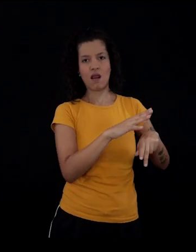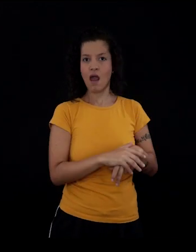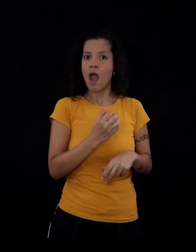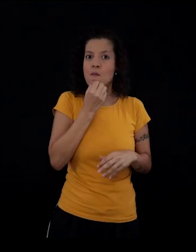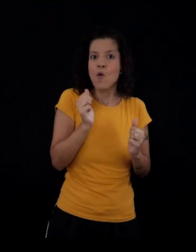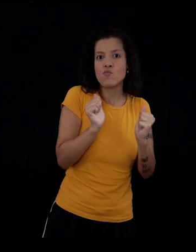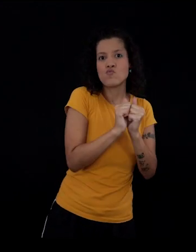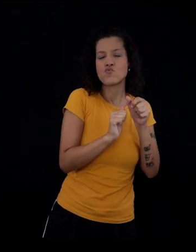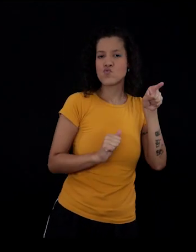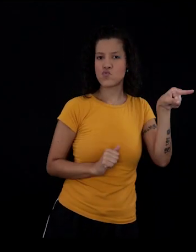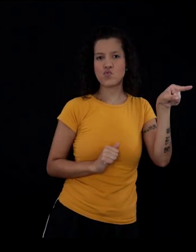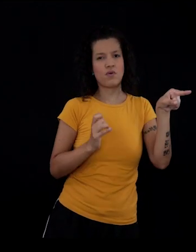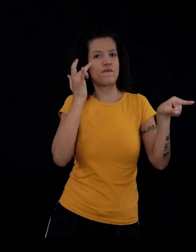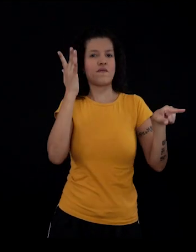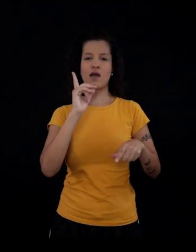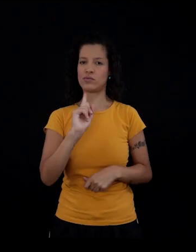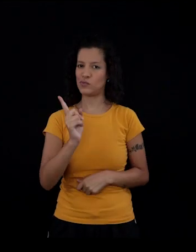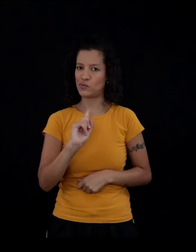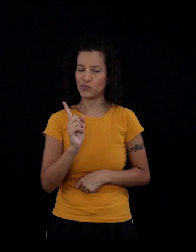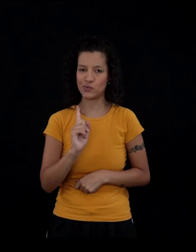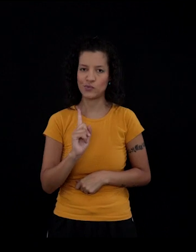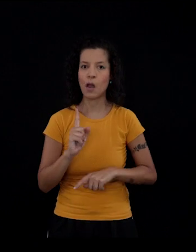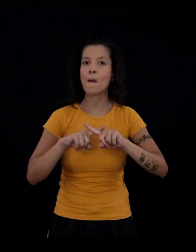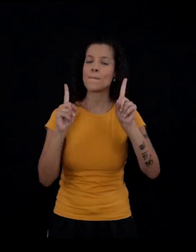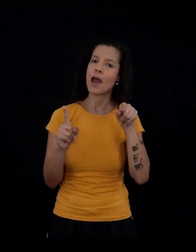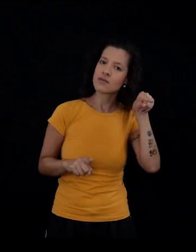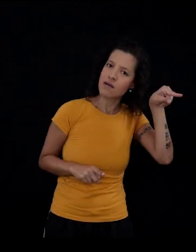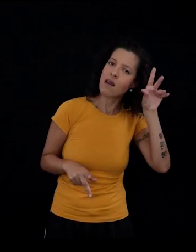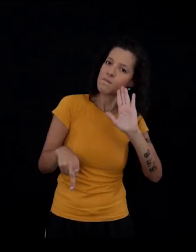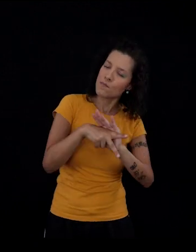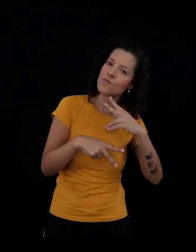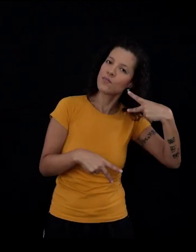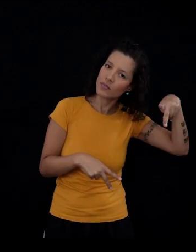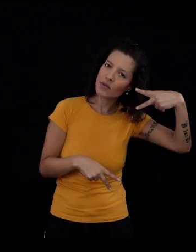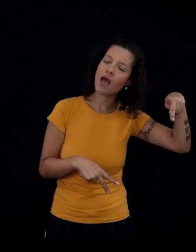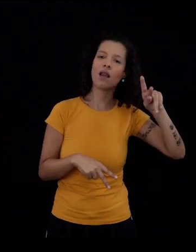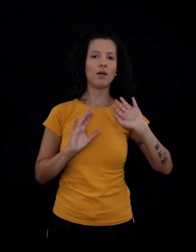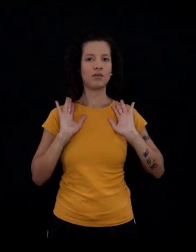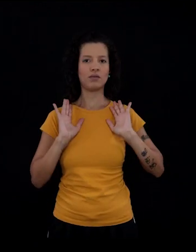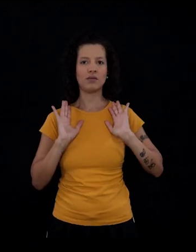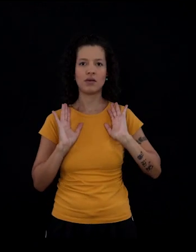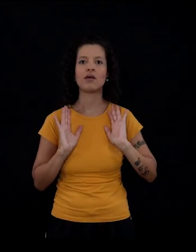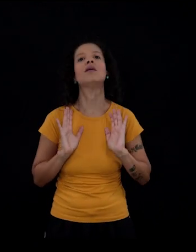É invocado tocar com ela, não é tão fácil não. As divisões são dela mesma, um dom natural,